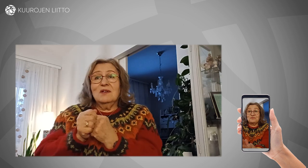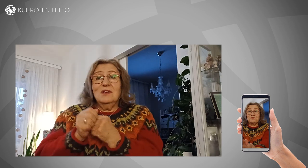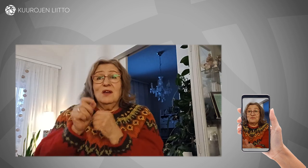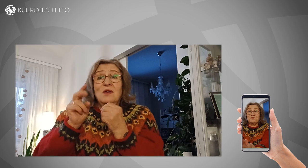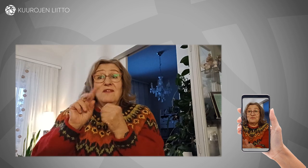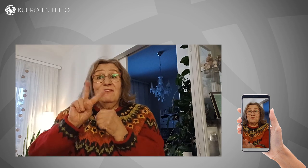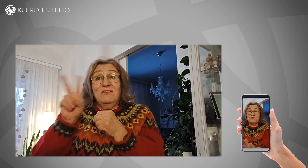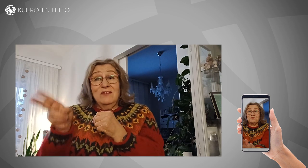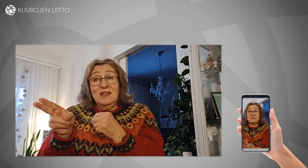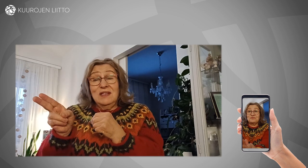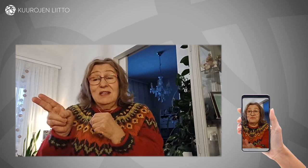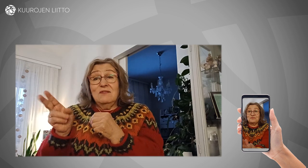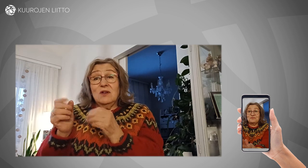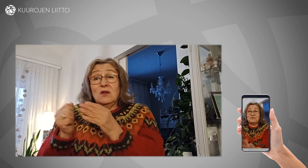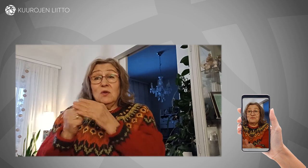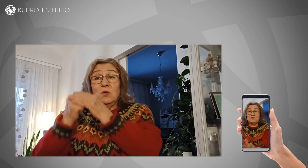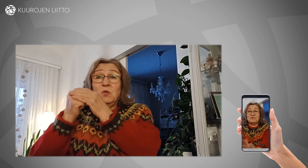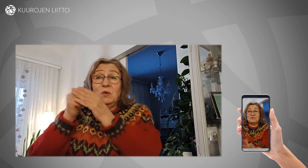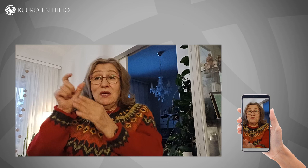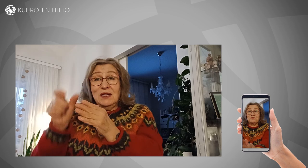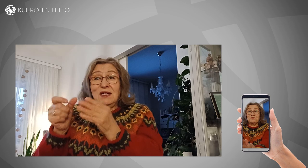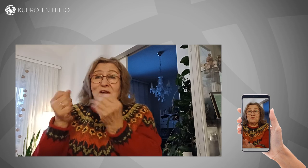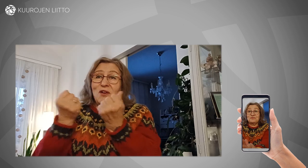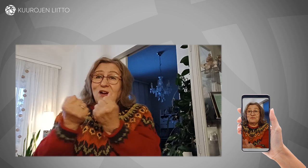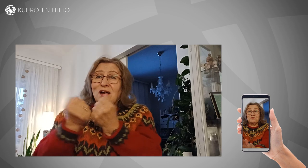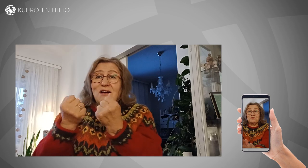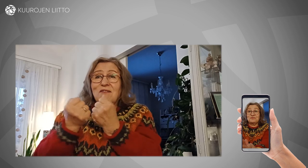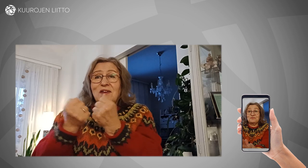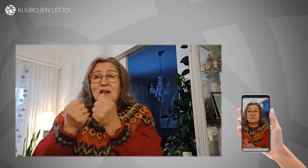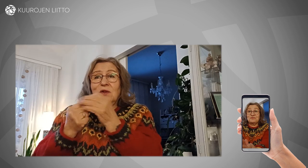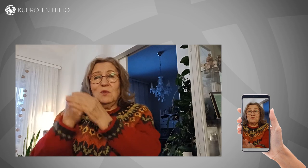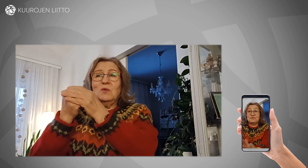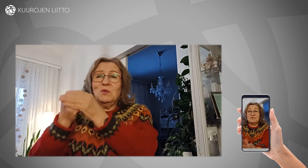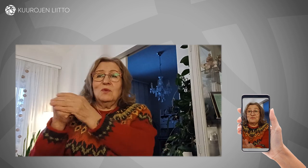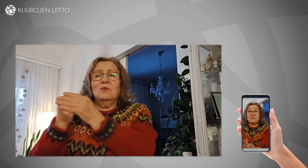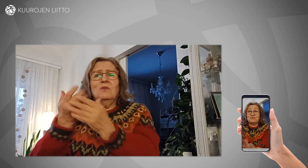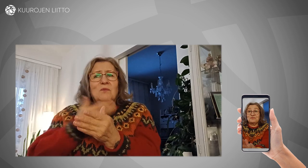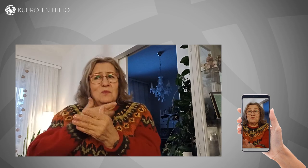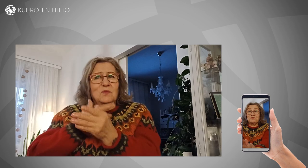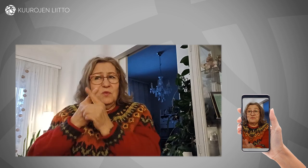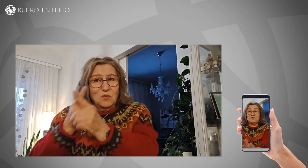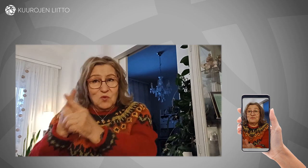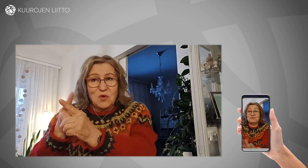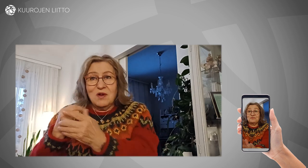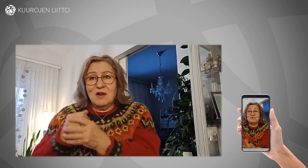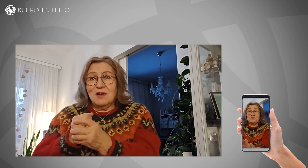Hän on toiminut paljon viittomakielisen vapaaehtoistoiminnan tukihenkilönä.